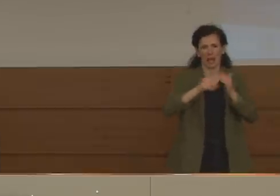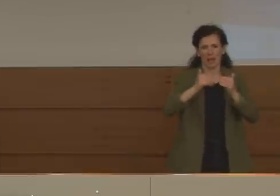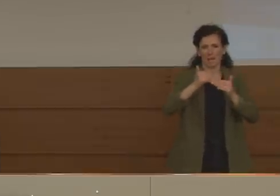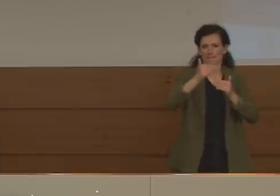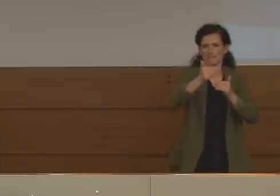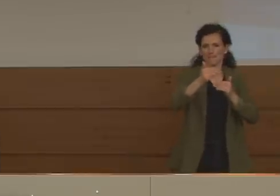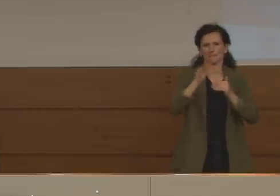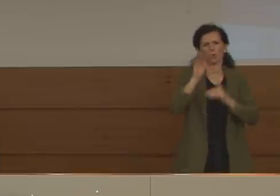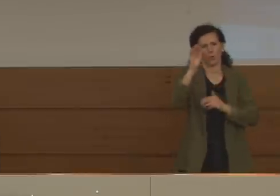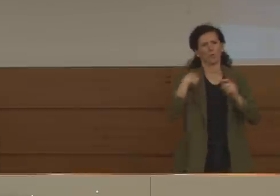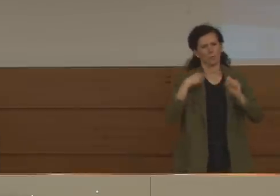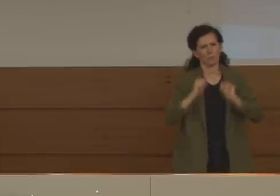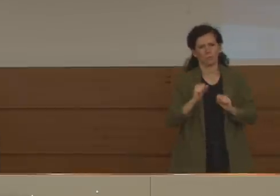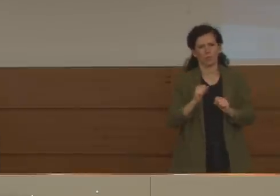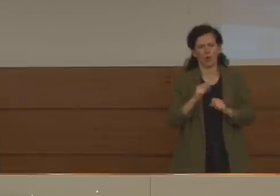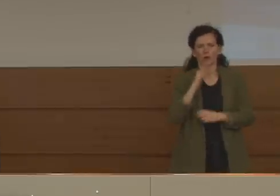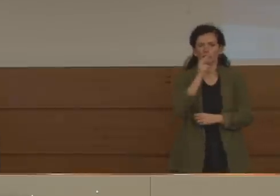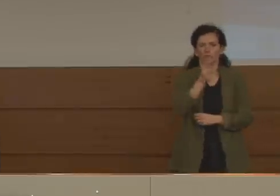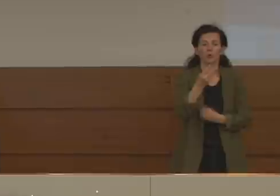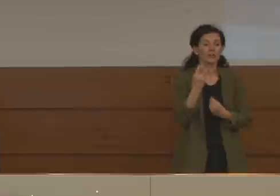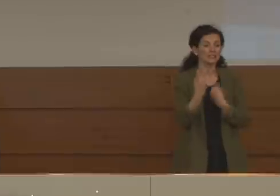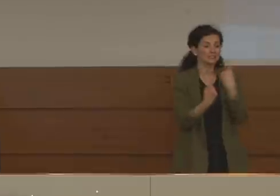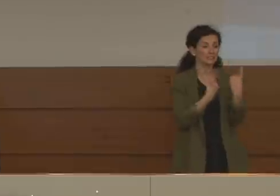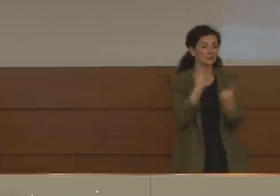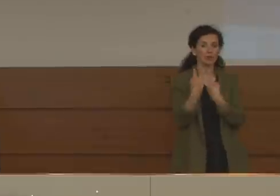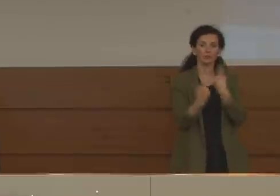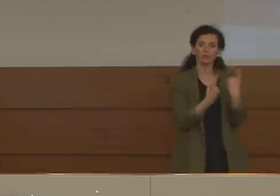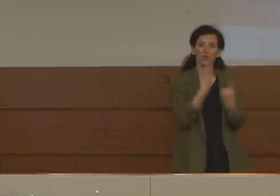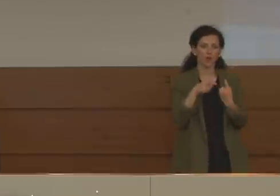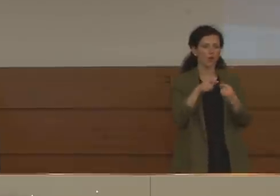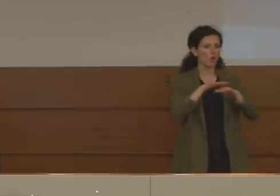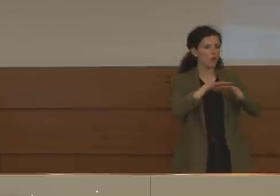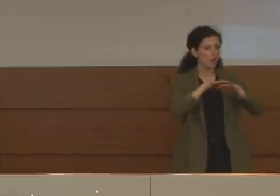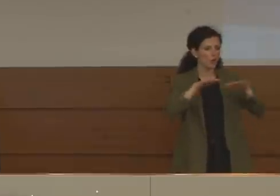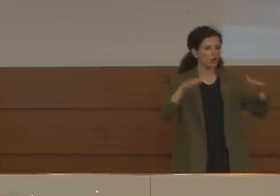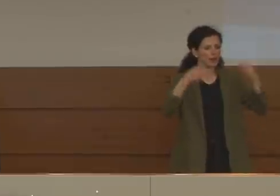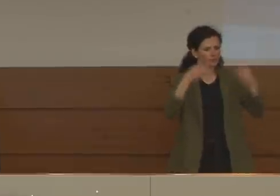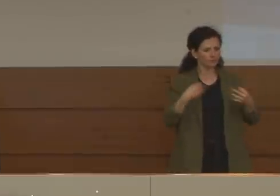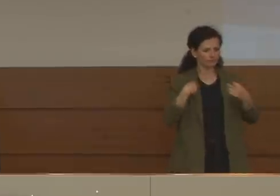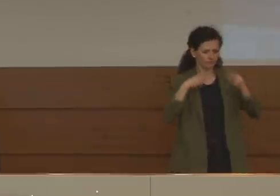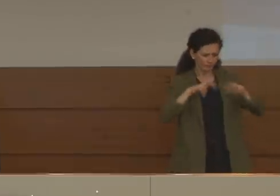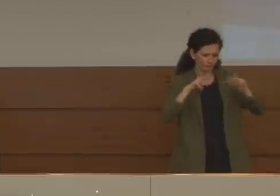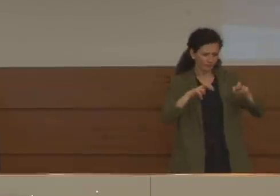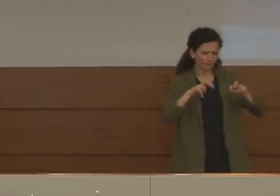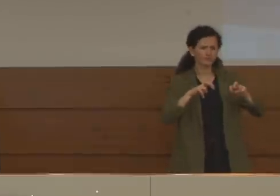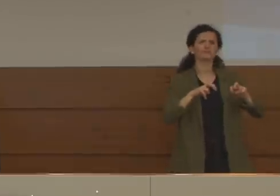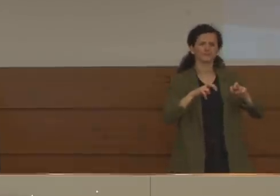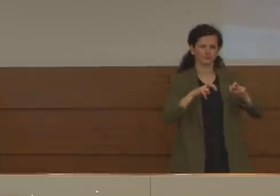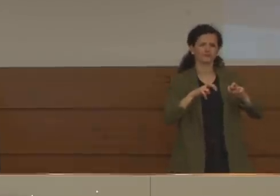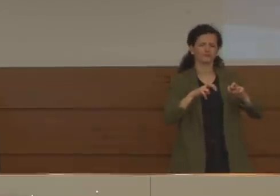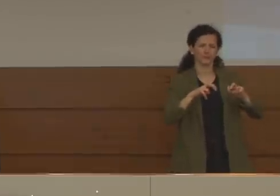quando tutta la situazione sarà stato possibile analizzarla. Allora retrocederà